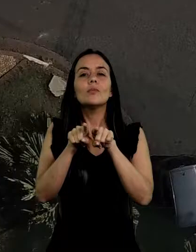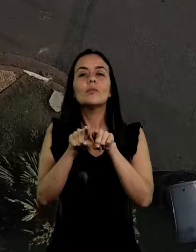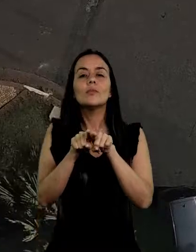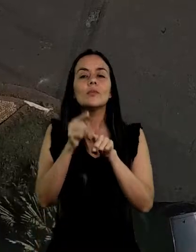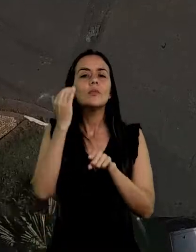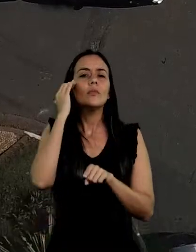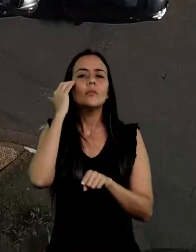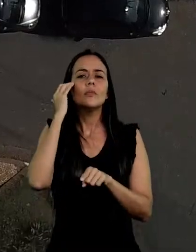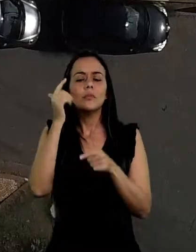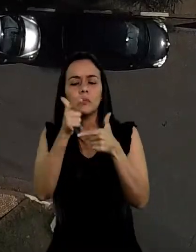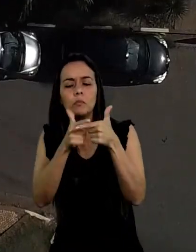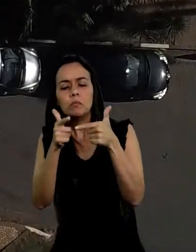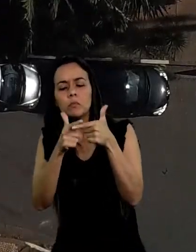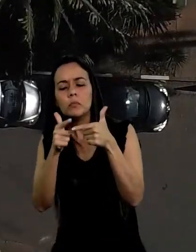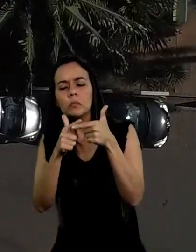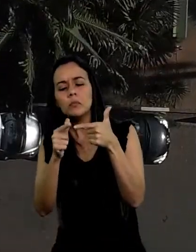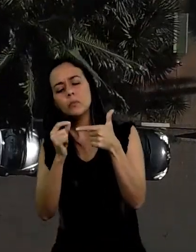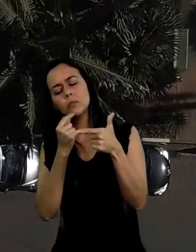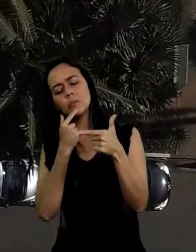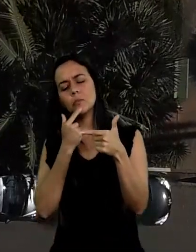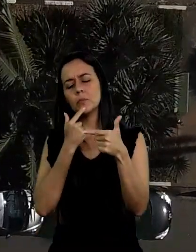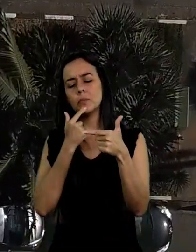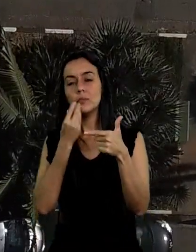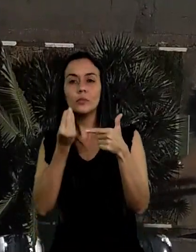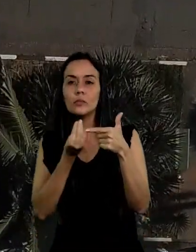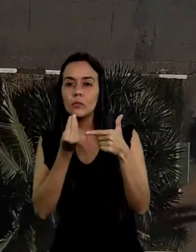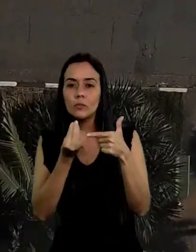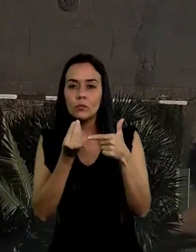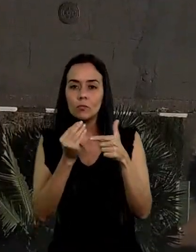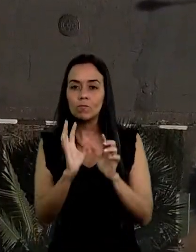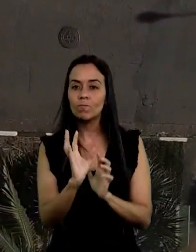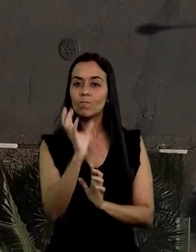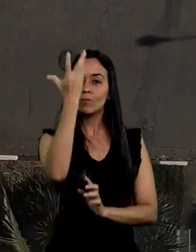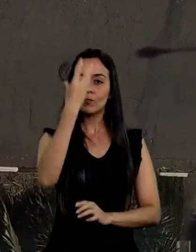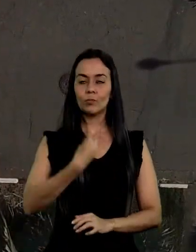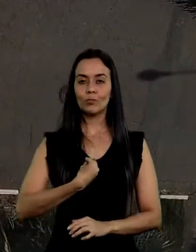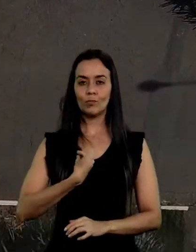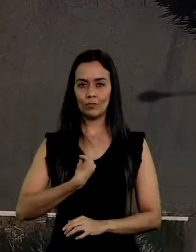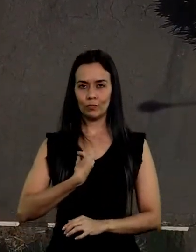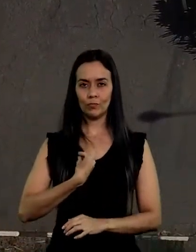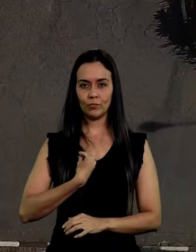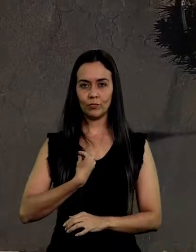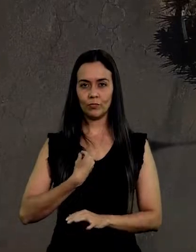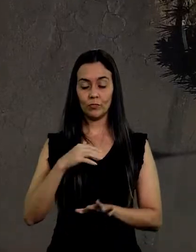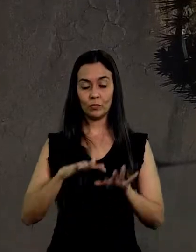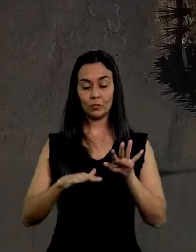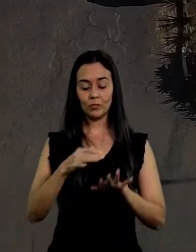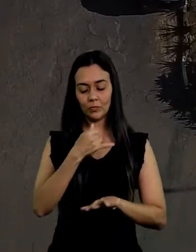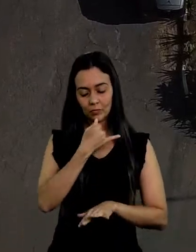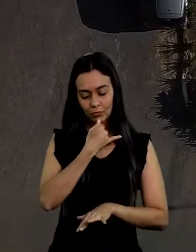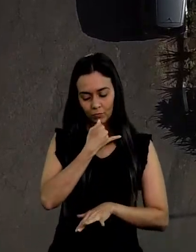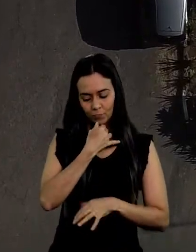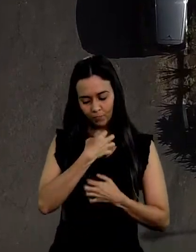se for pra entender como as coisas funcionam, eu acho que a tristeza é um pouco melhor, sabe?